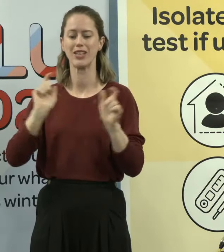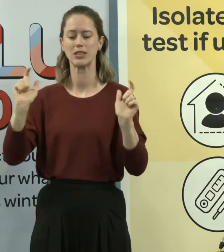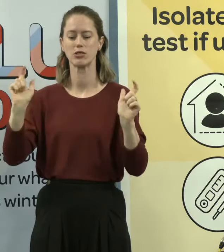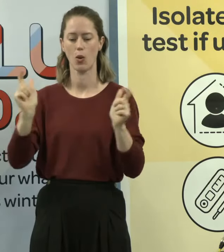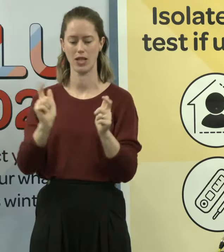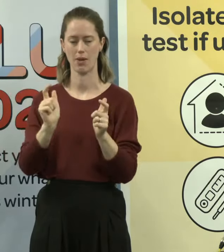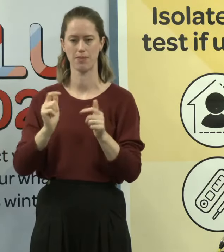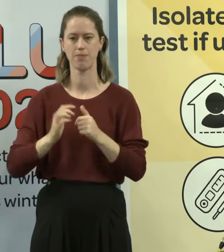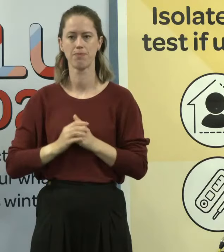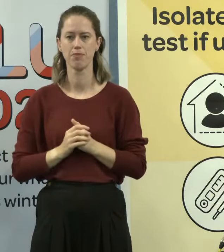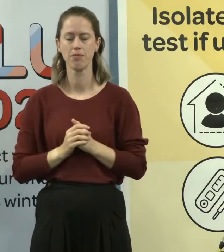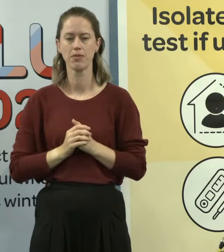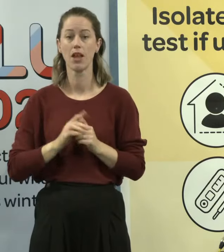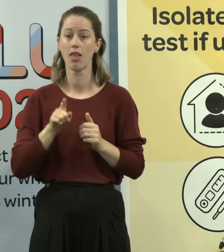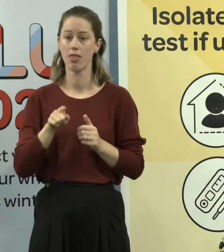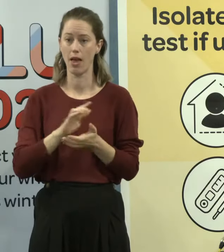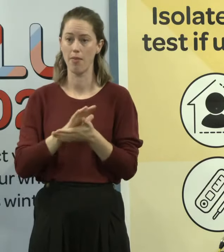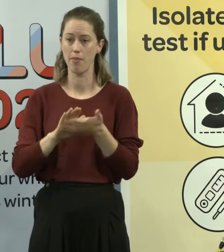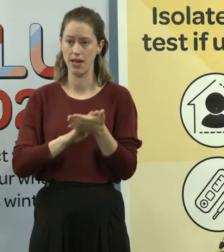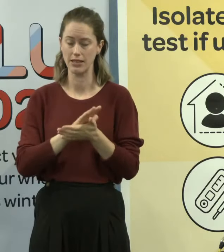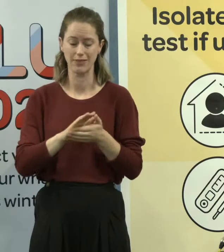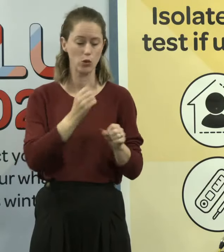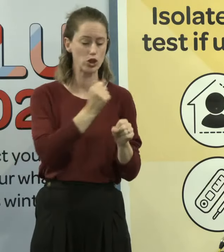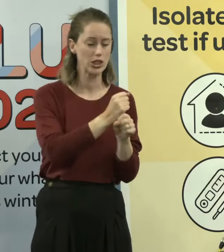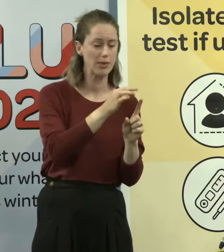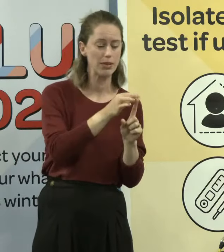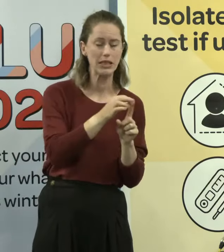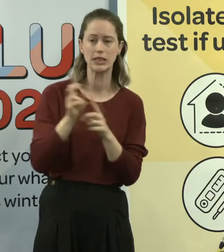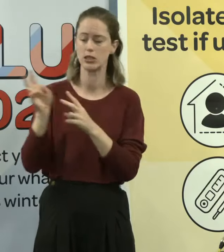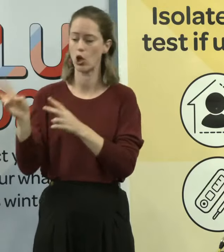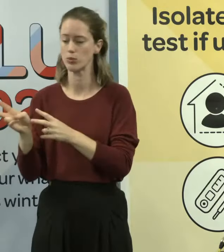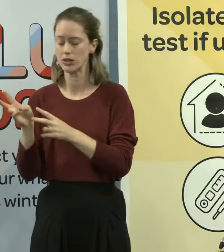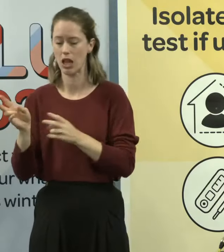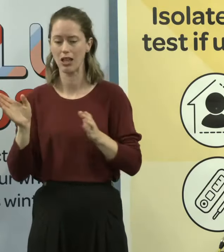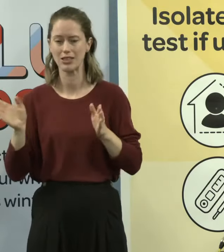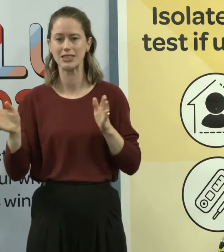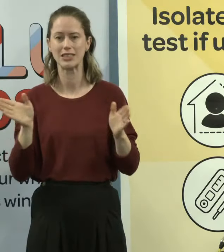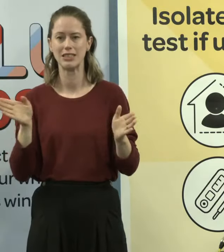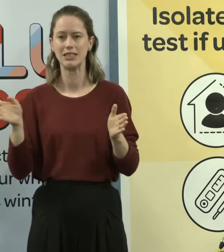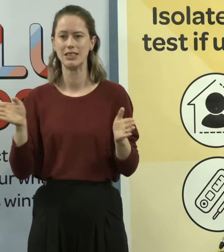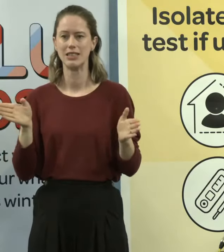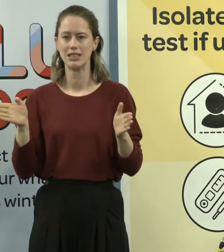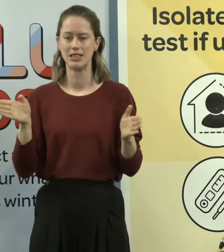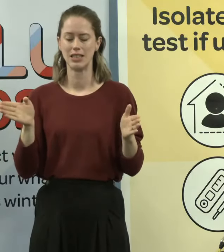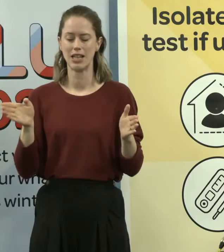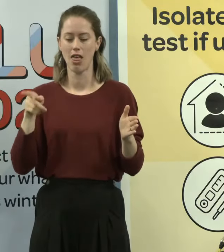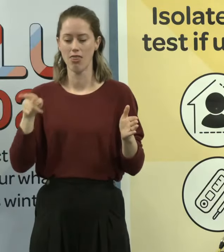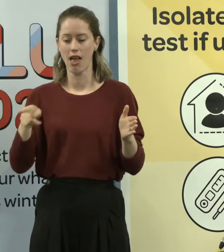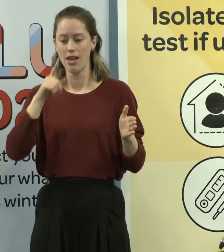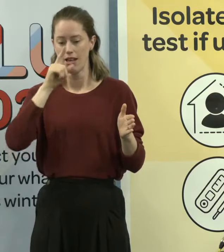tangata e hiahia ana ki te manaakitanga i tiakina e au e te whanui mahi i roto i te hapori